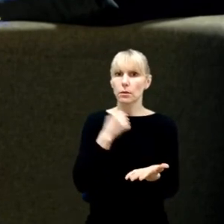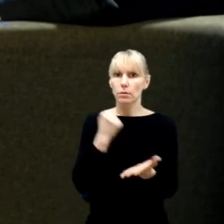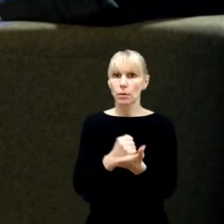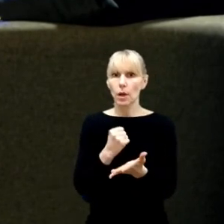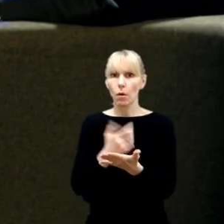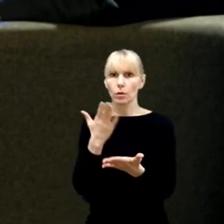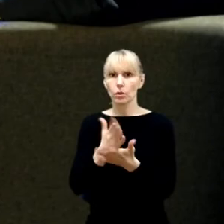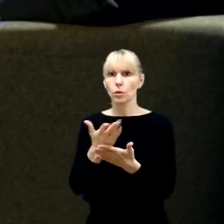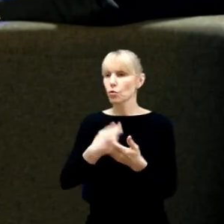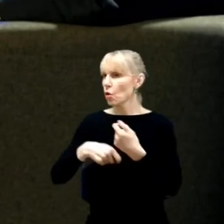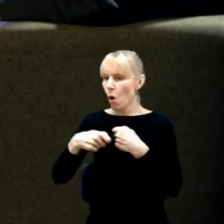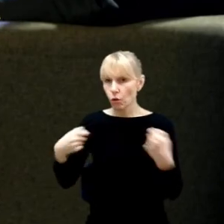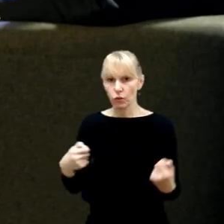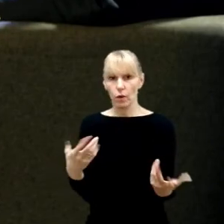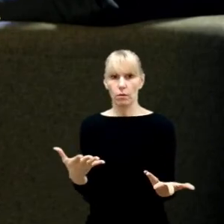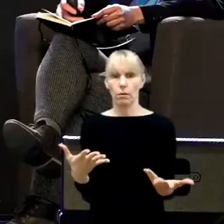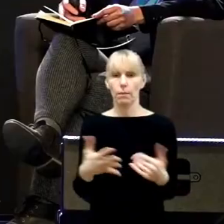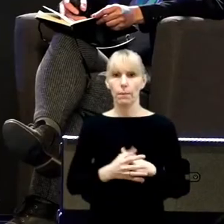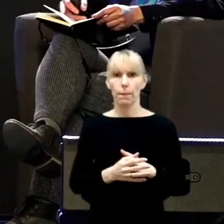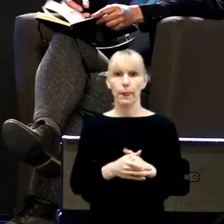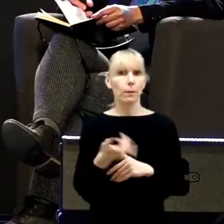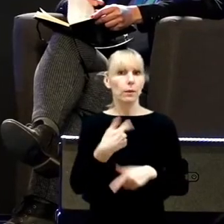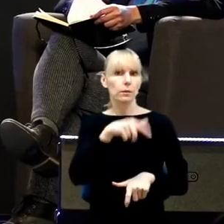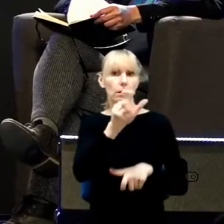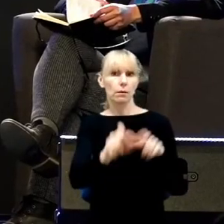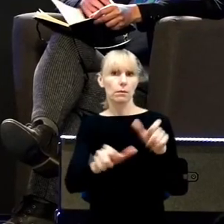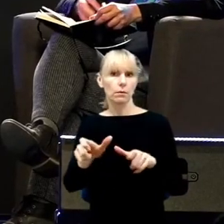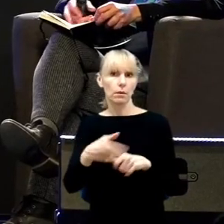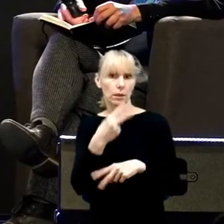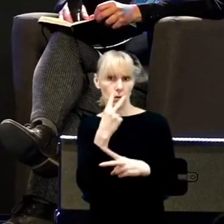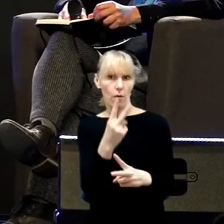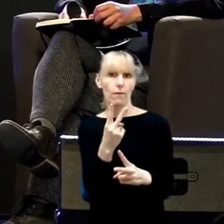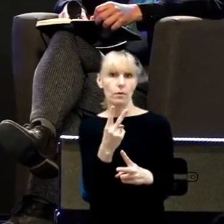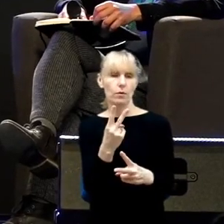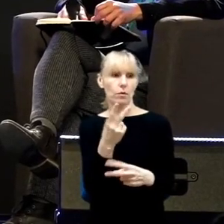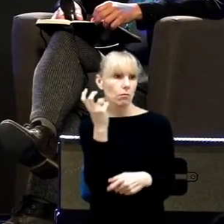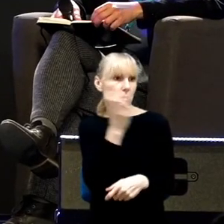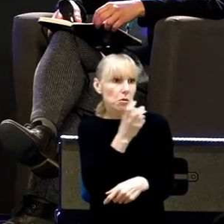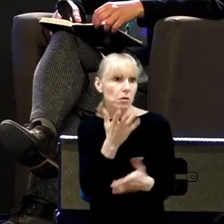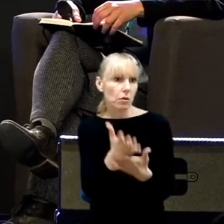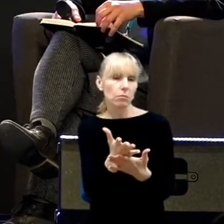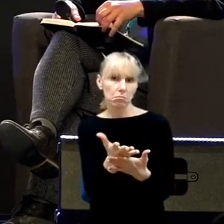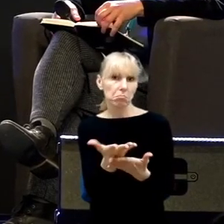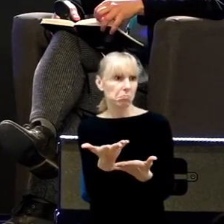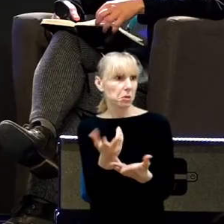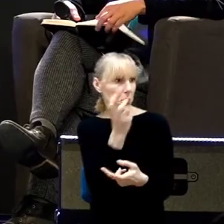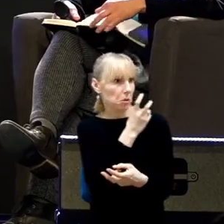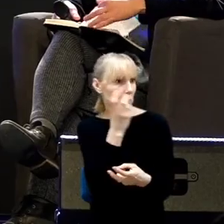Bo te osoby zauważyły, że ktoś się nimi interesuje, nie ma ich w nosie